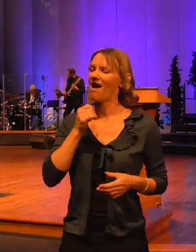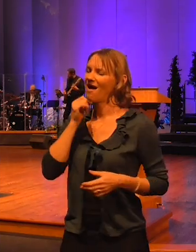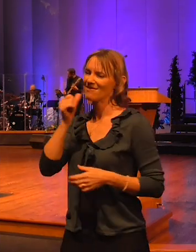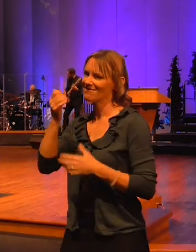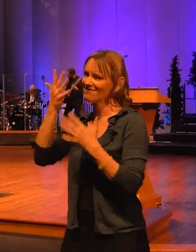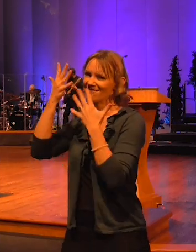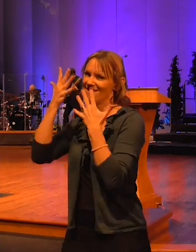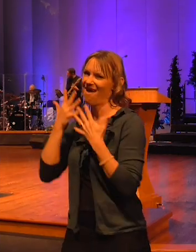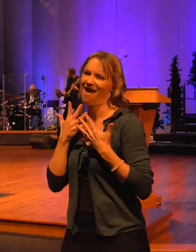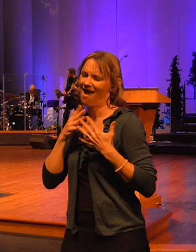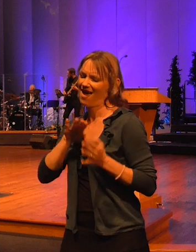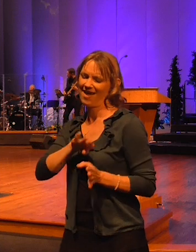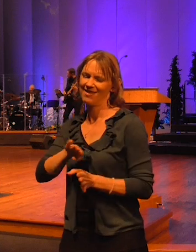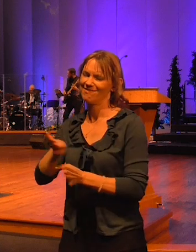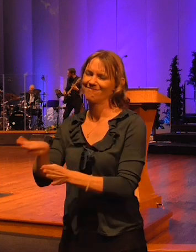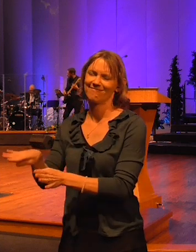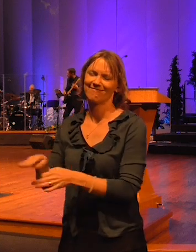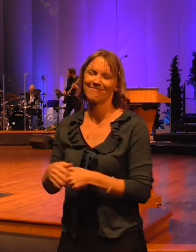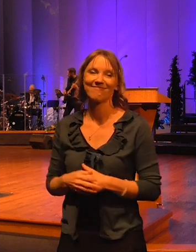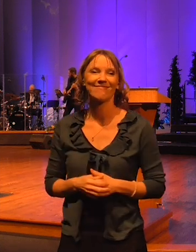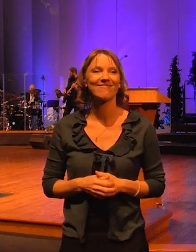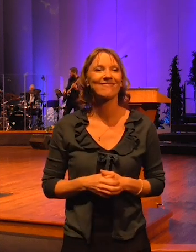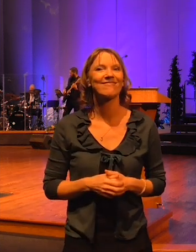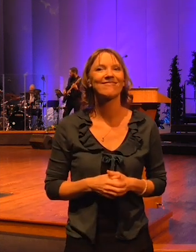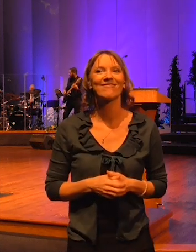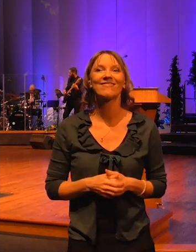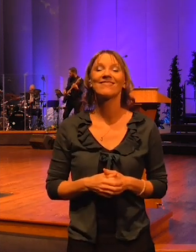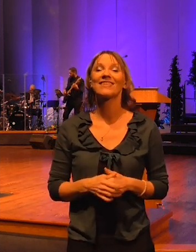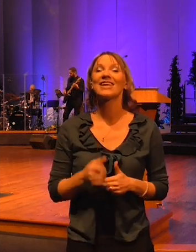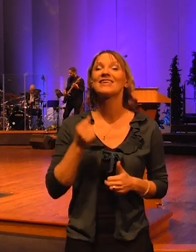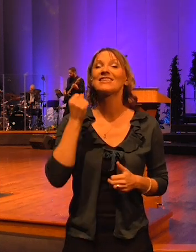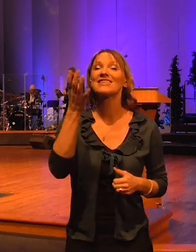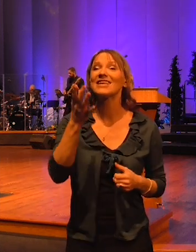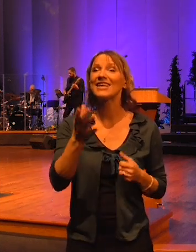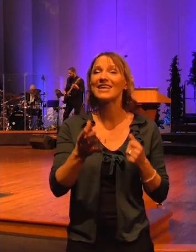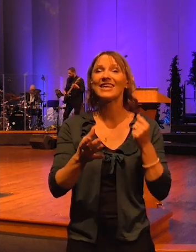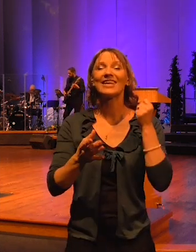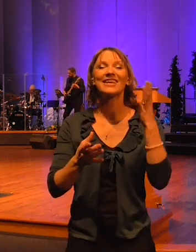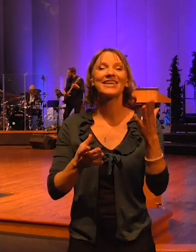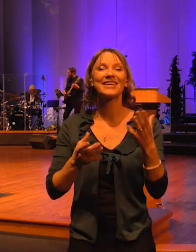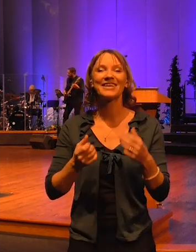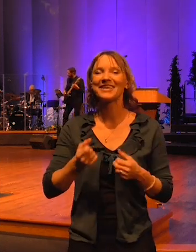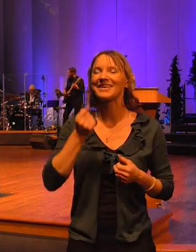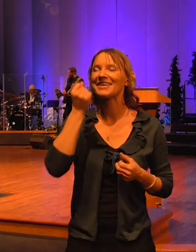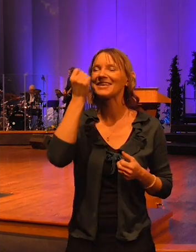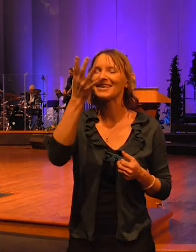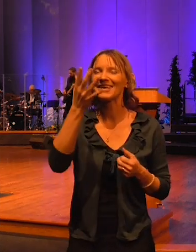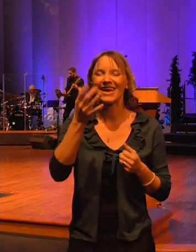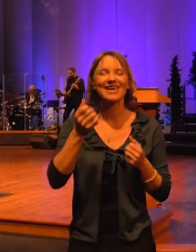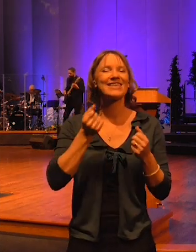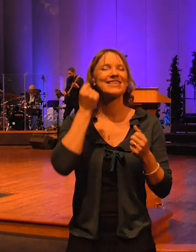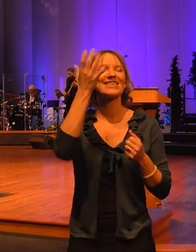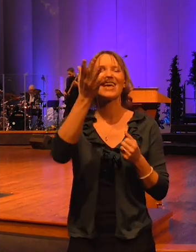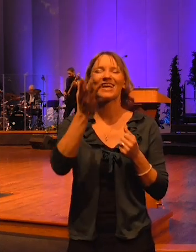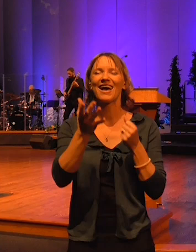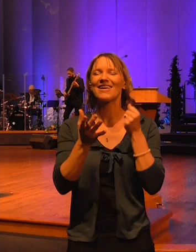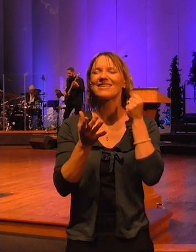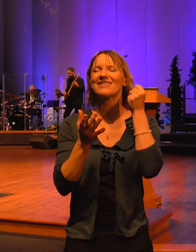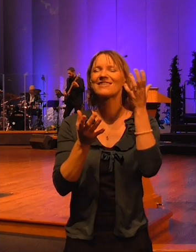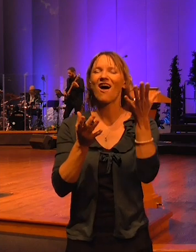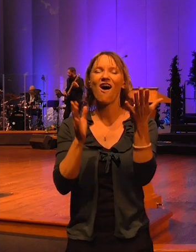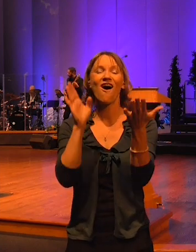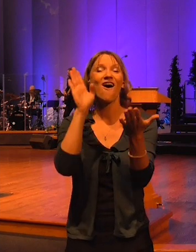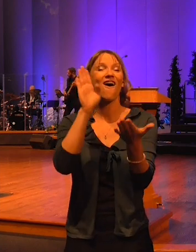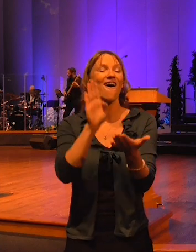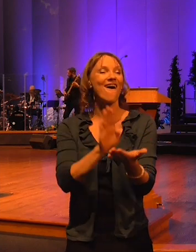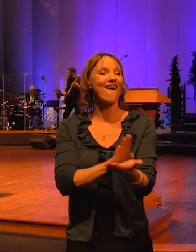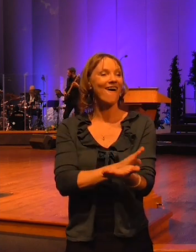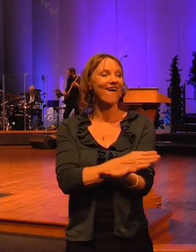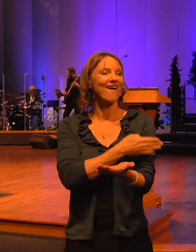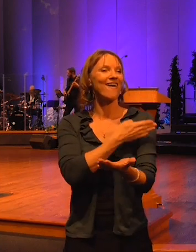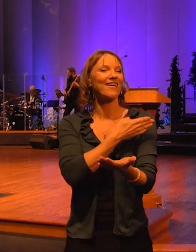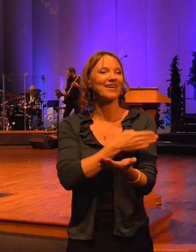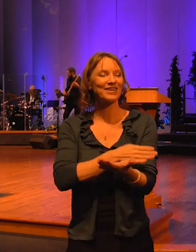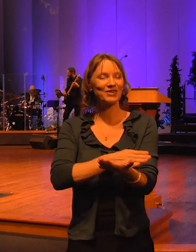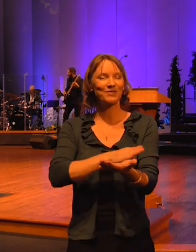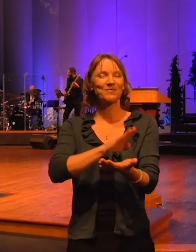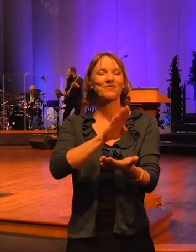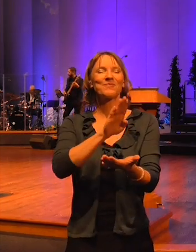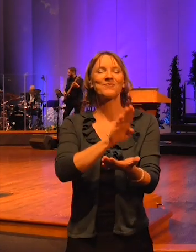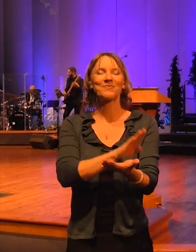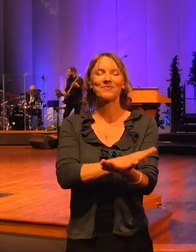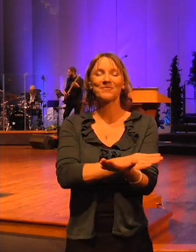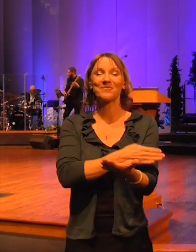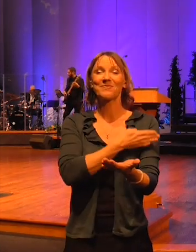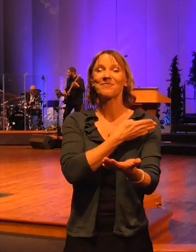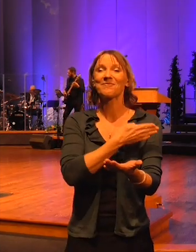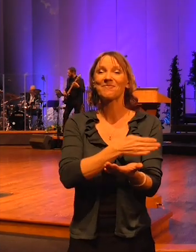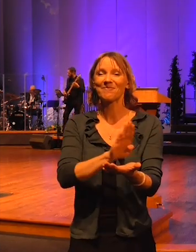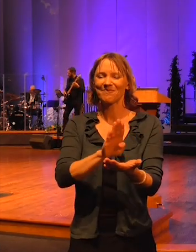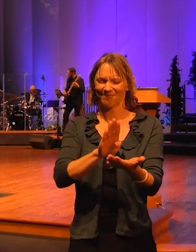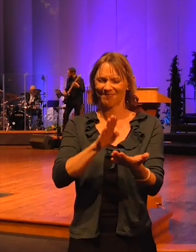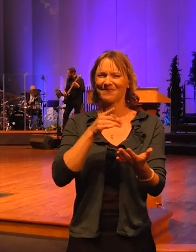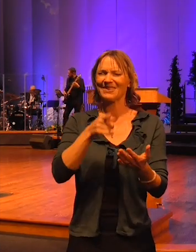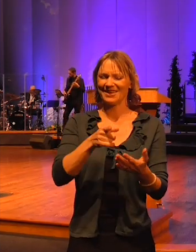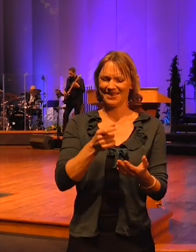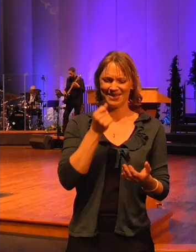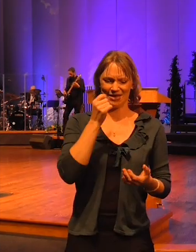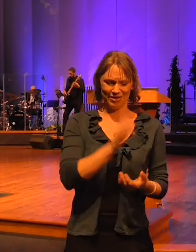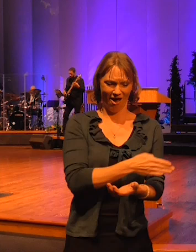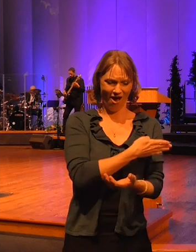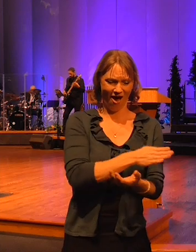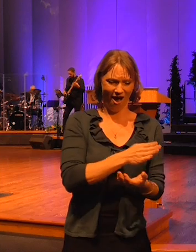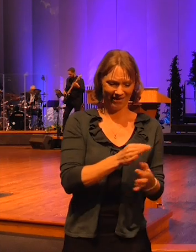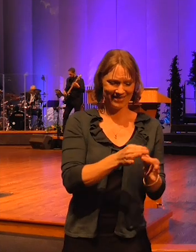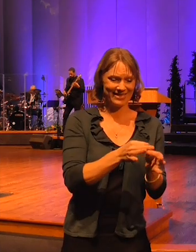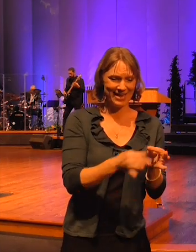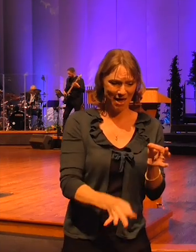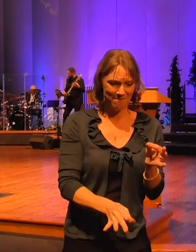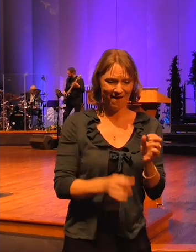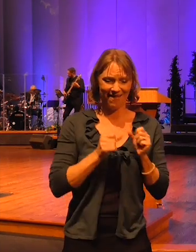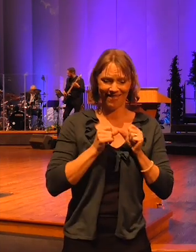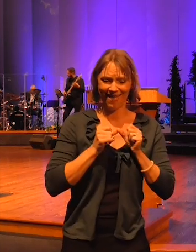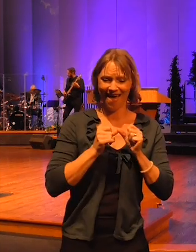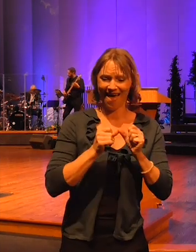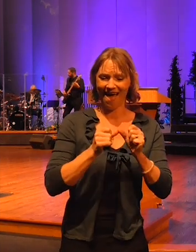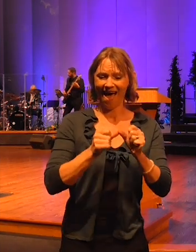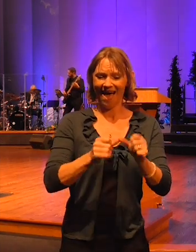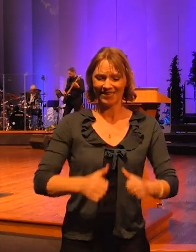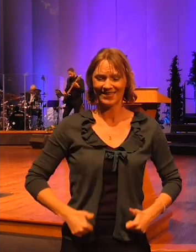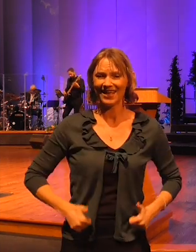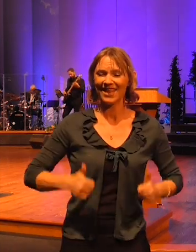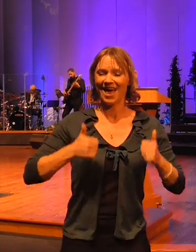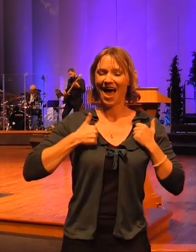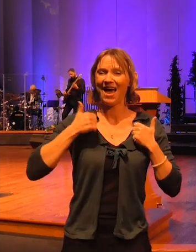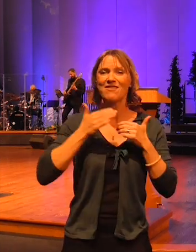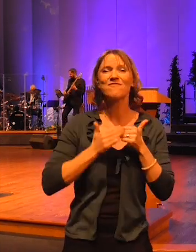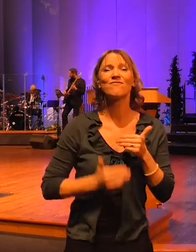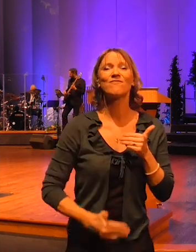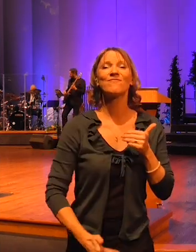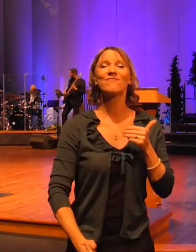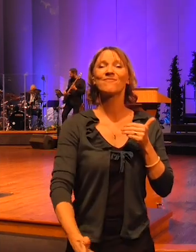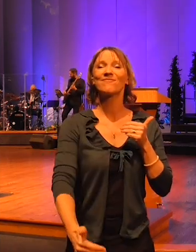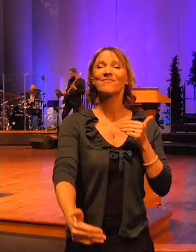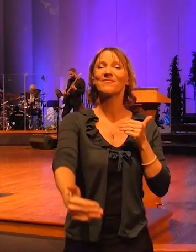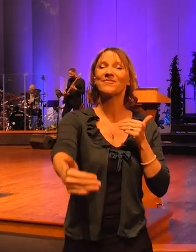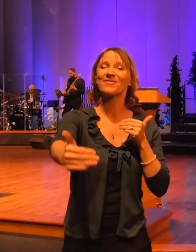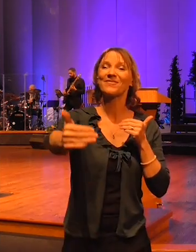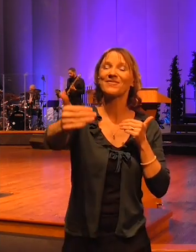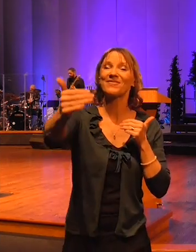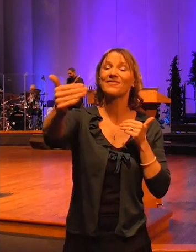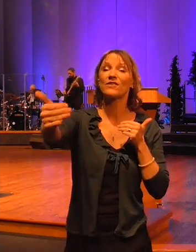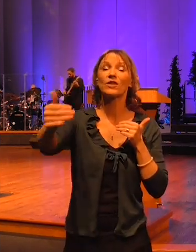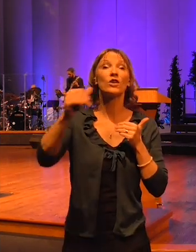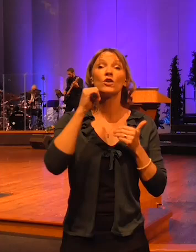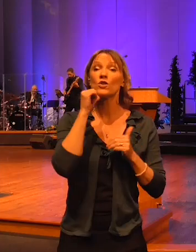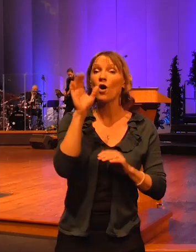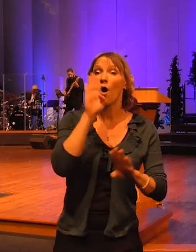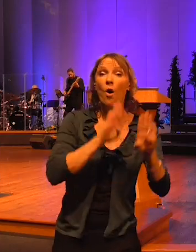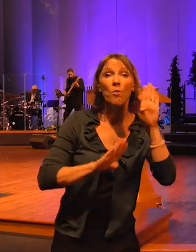triste, canta, canta una canción, haz que sea simple para que dure toda tu vida [Música], no te preocupes porque